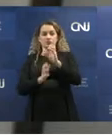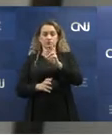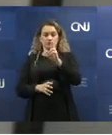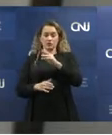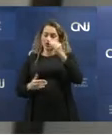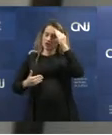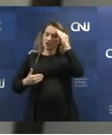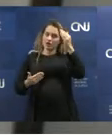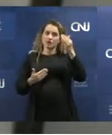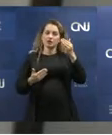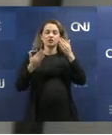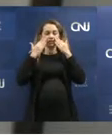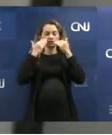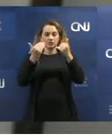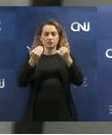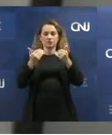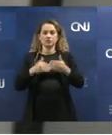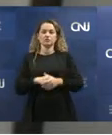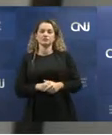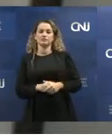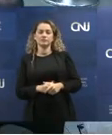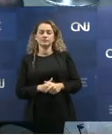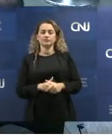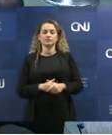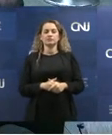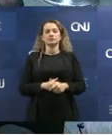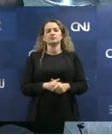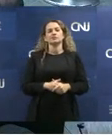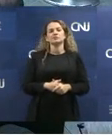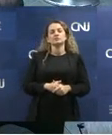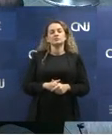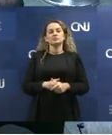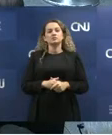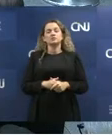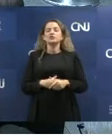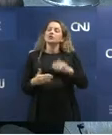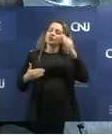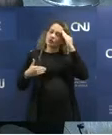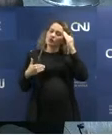Agradecendo atenção! Muito obrigado pelo Dr. Gonçalves.